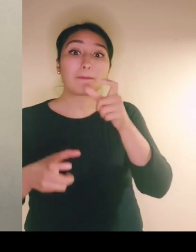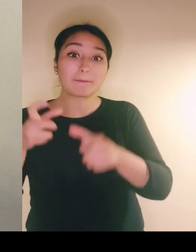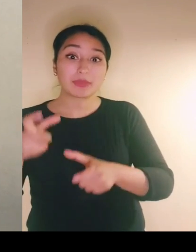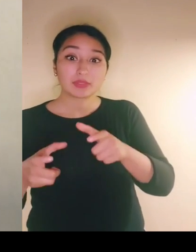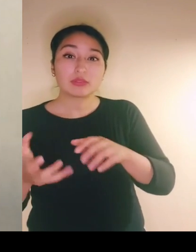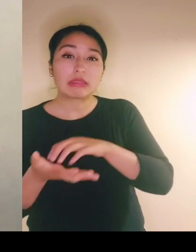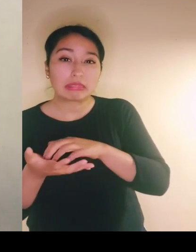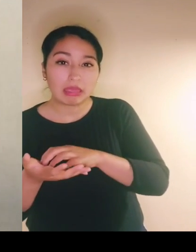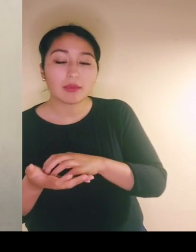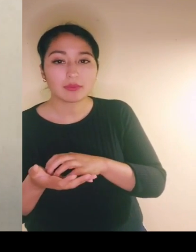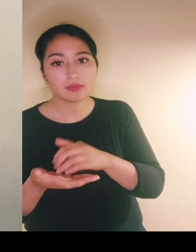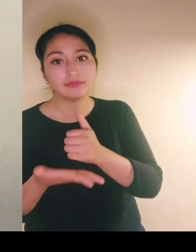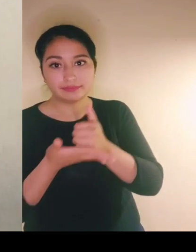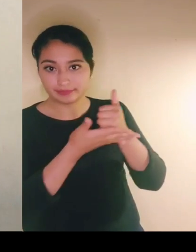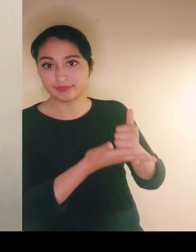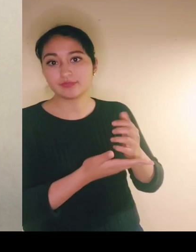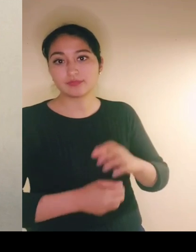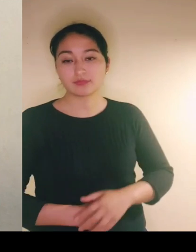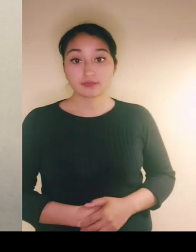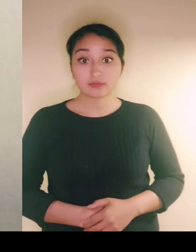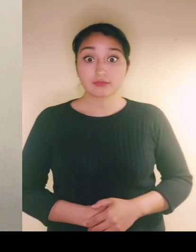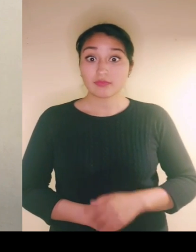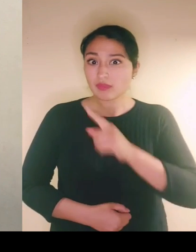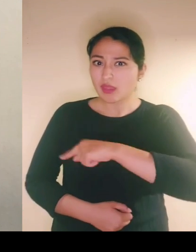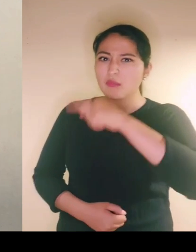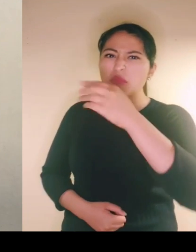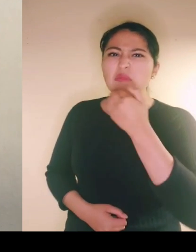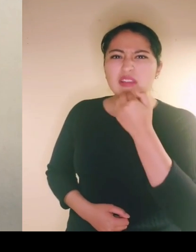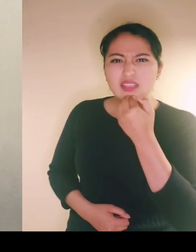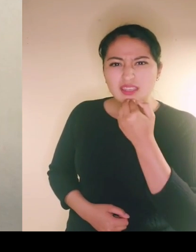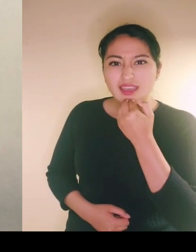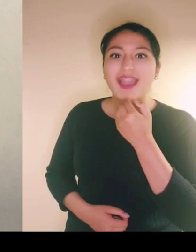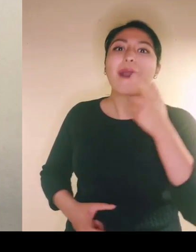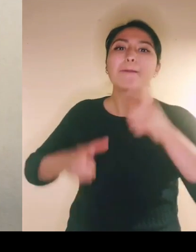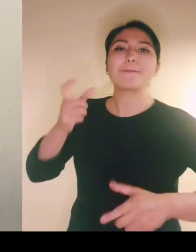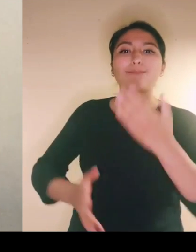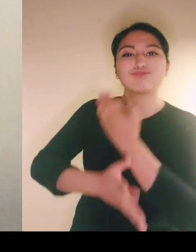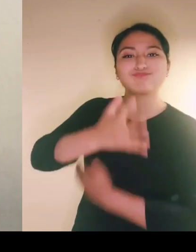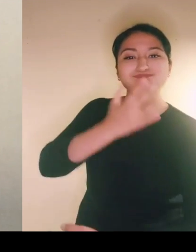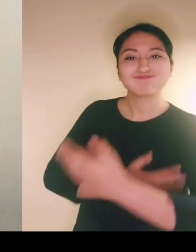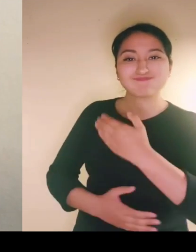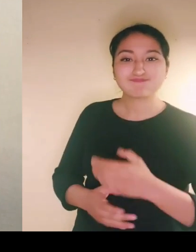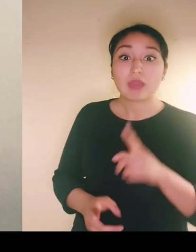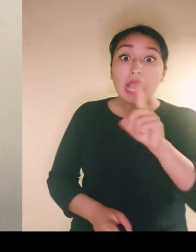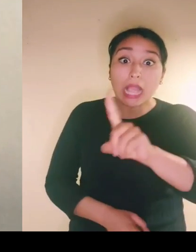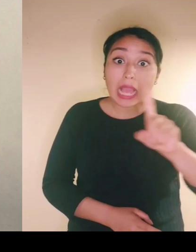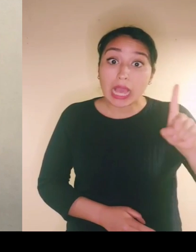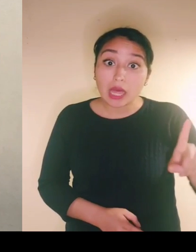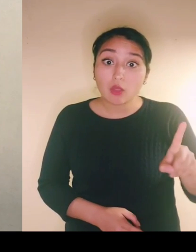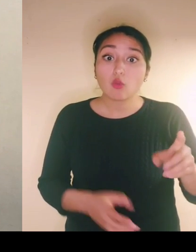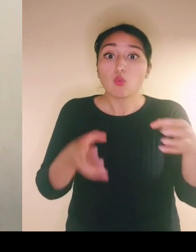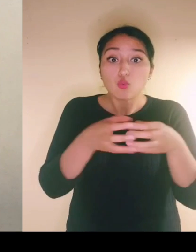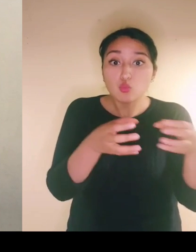normas que han sido legitimadas por la sociedad civil de personas con discapacidad, tanto de manera general como colectiva